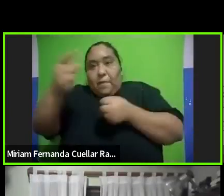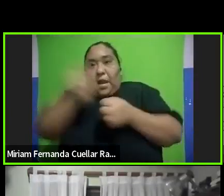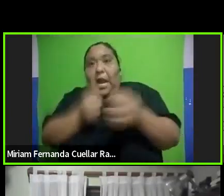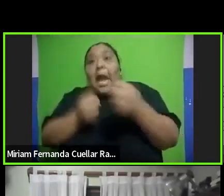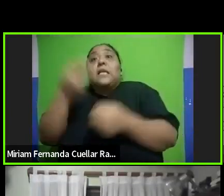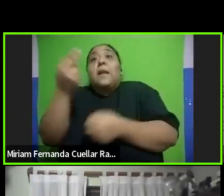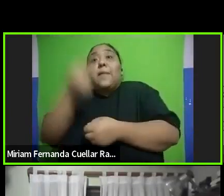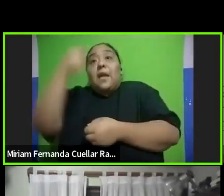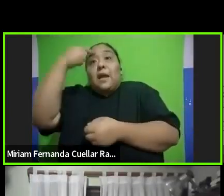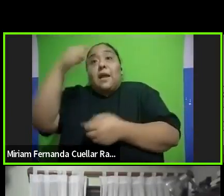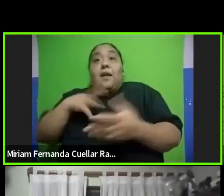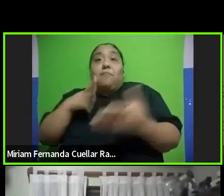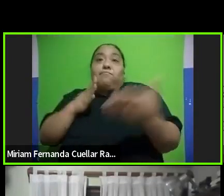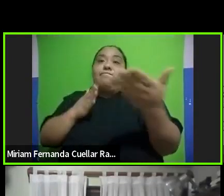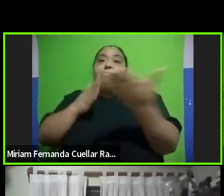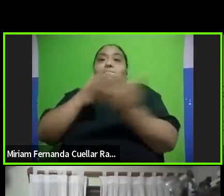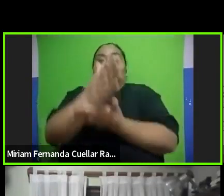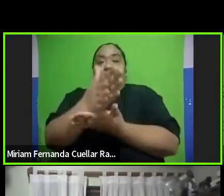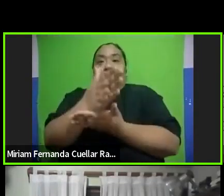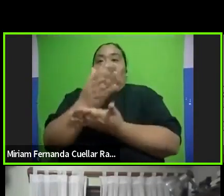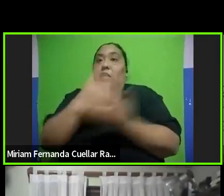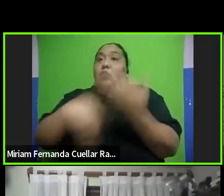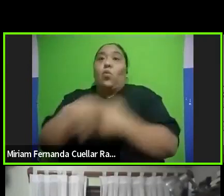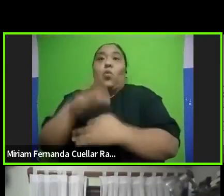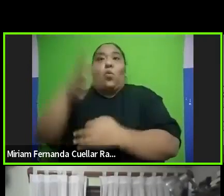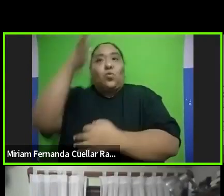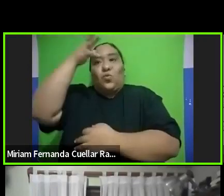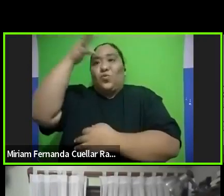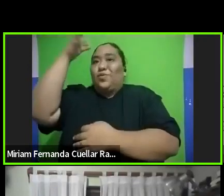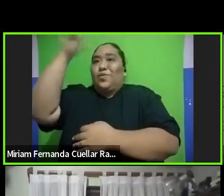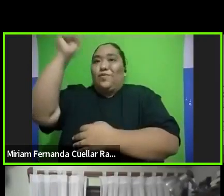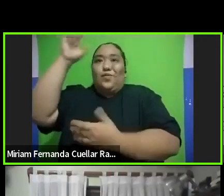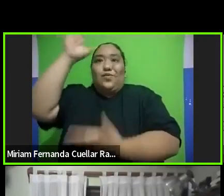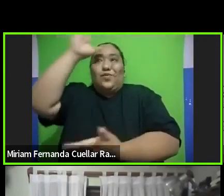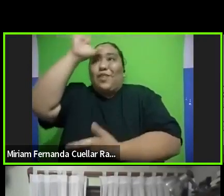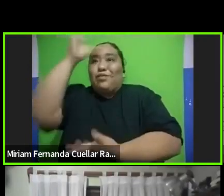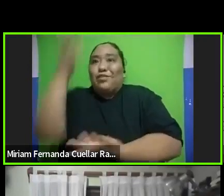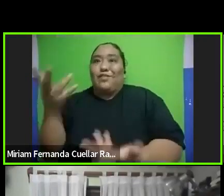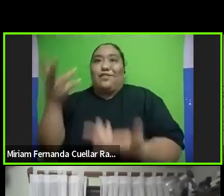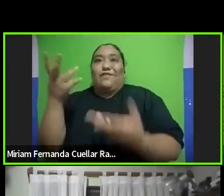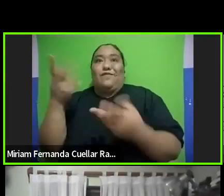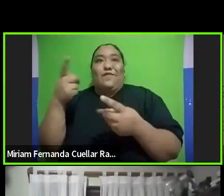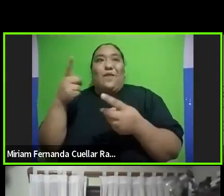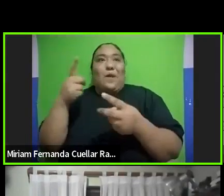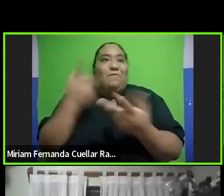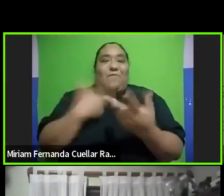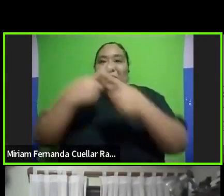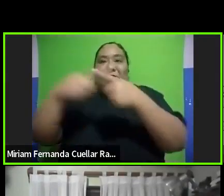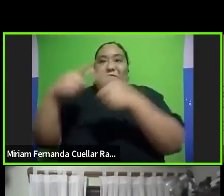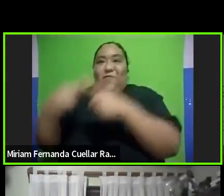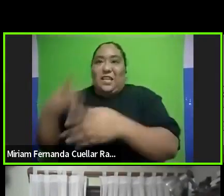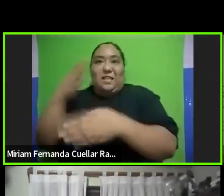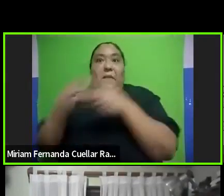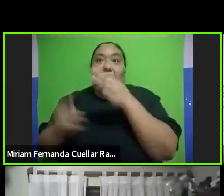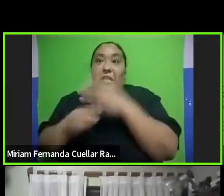acceder al conocimiento , que es que es, está dando de comer de conceptos de conceptos científicos y a veces es, los